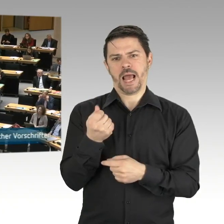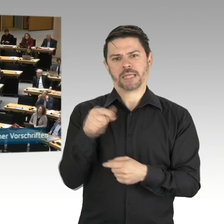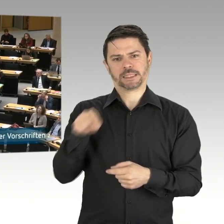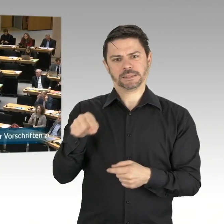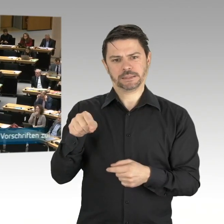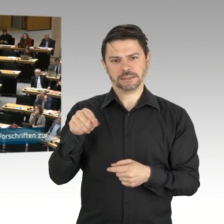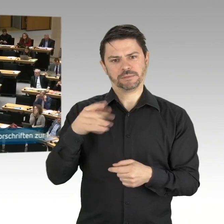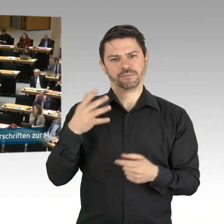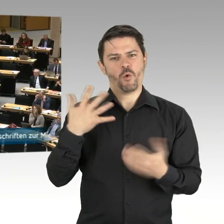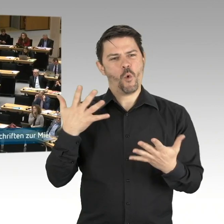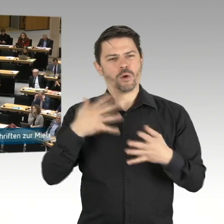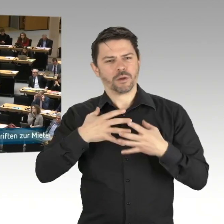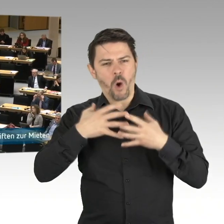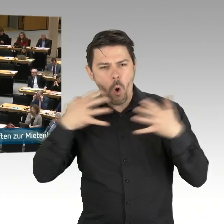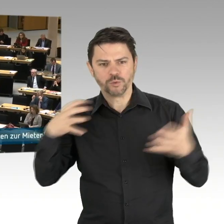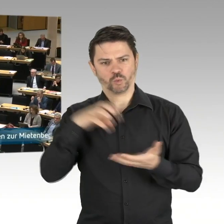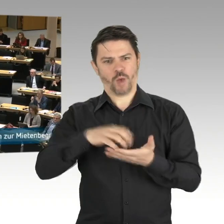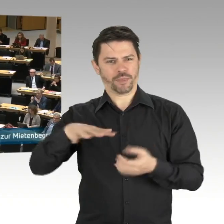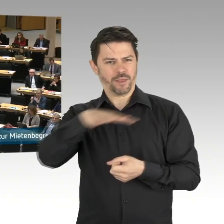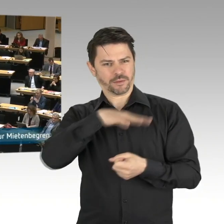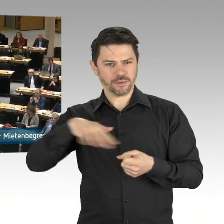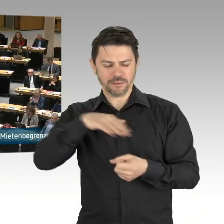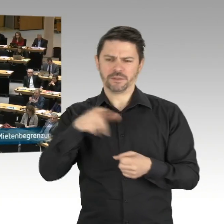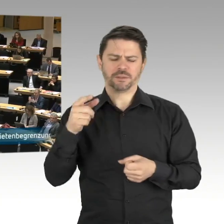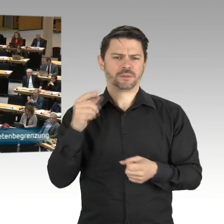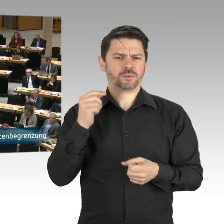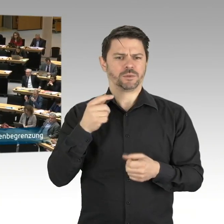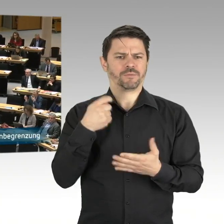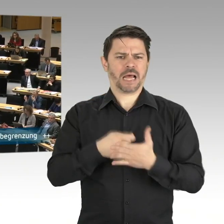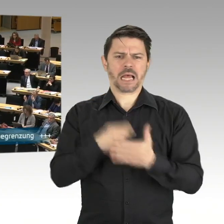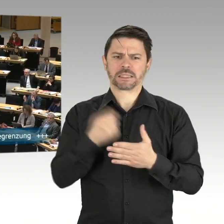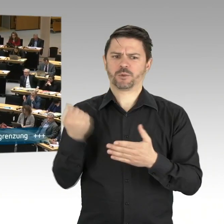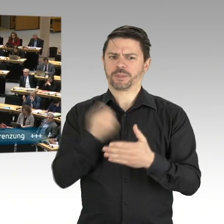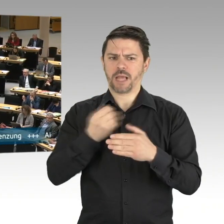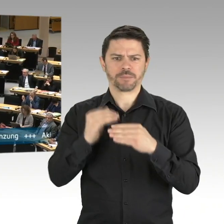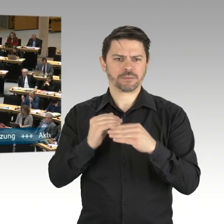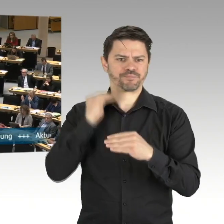in Berlin beträgt die Überbewertung 37 Prozent.